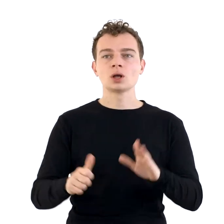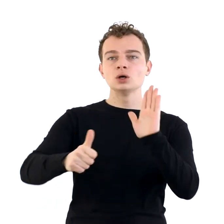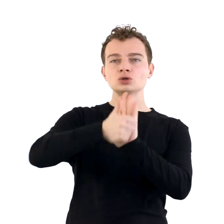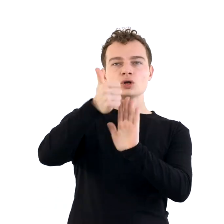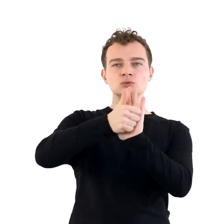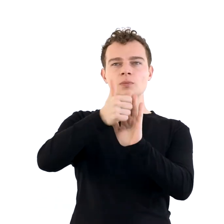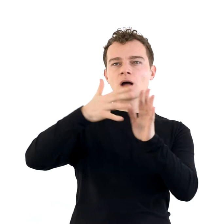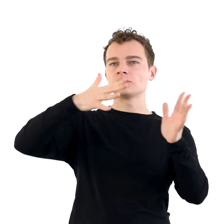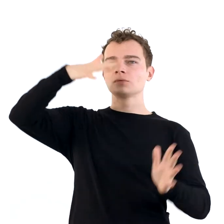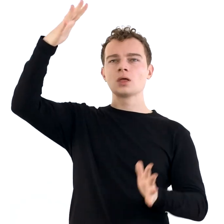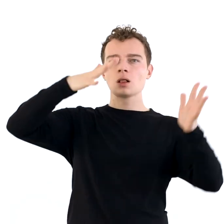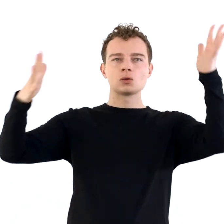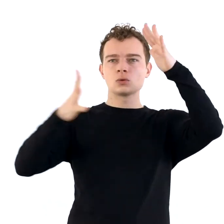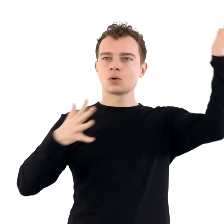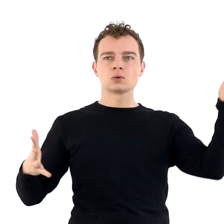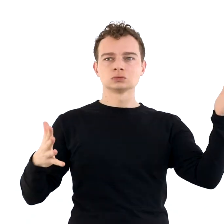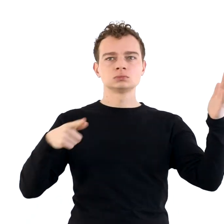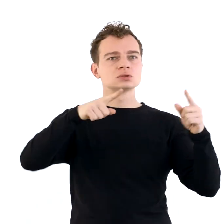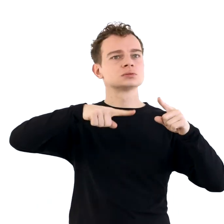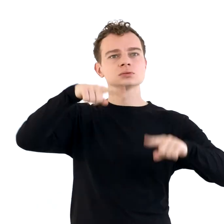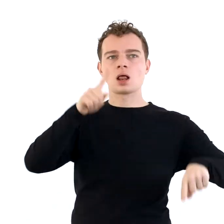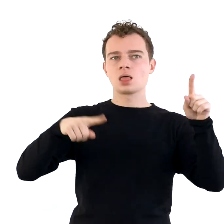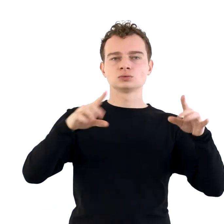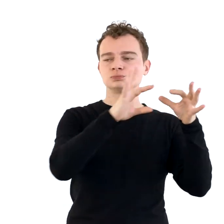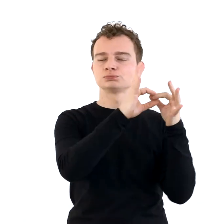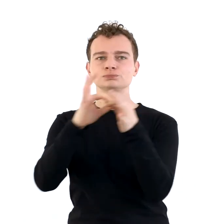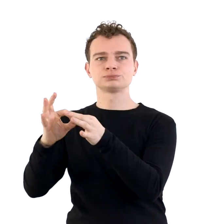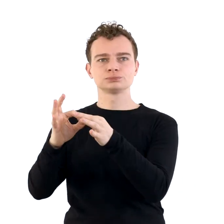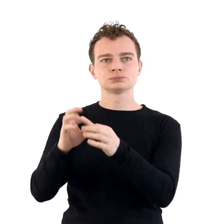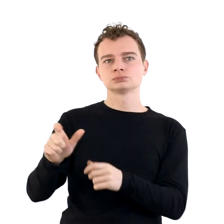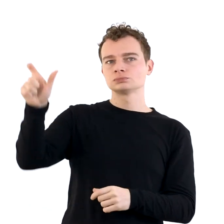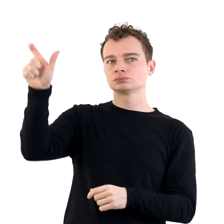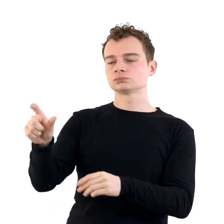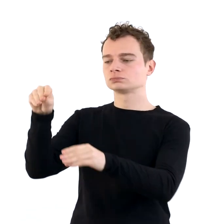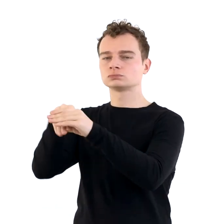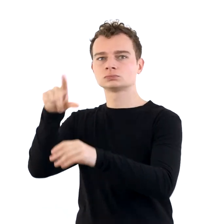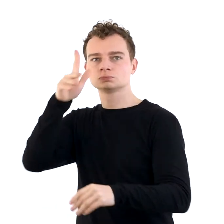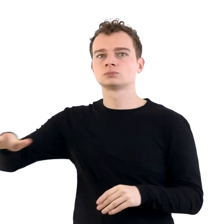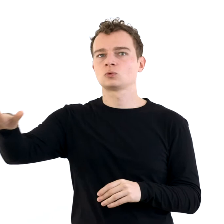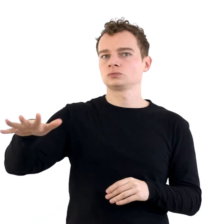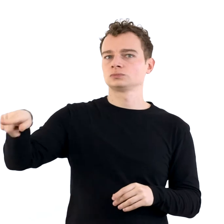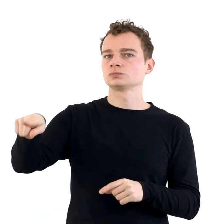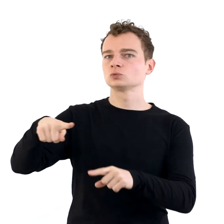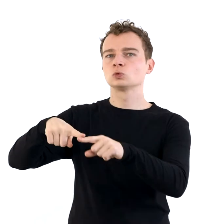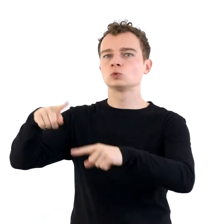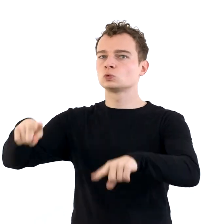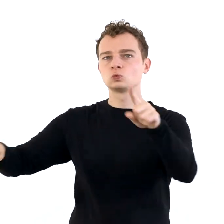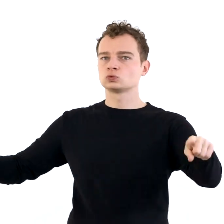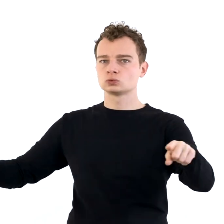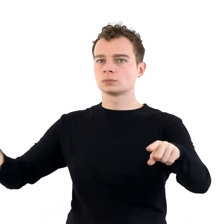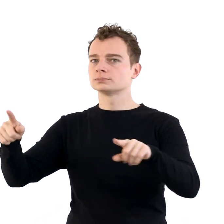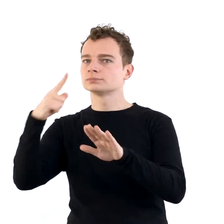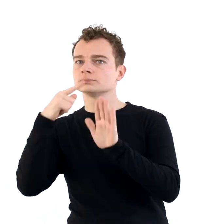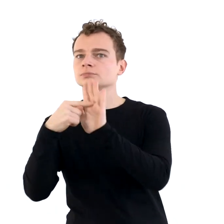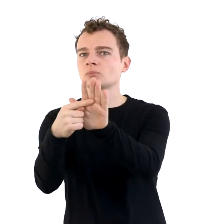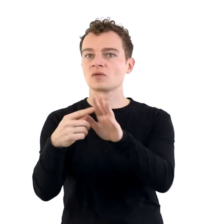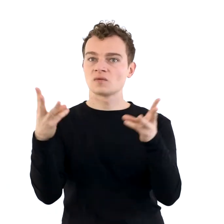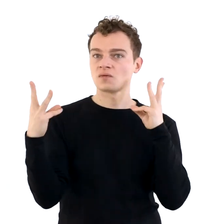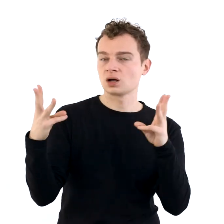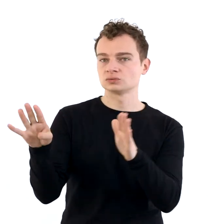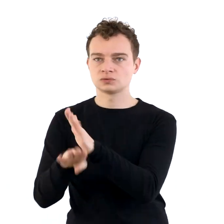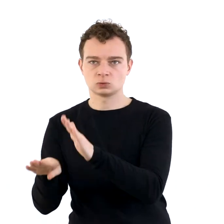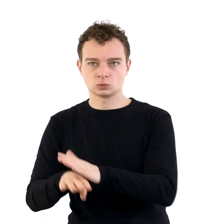Wielkość rzeźby pokazywała pozycję społeczną.